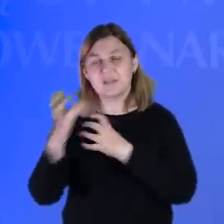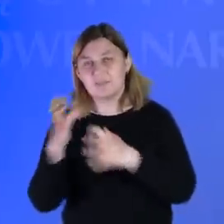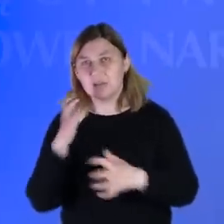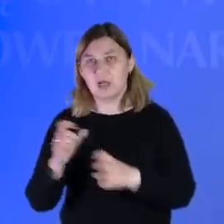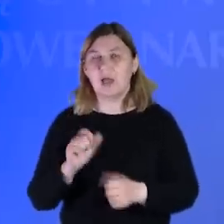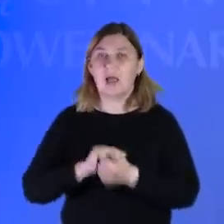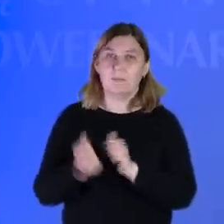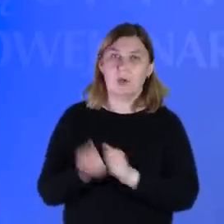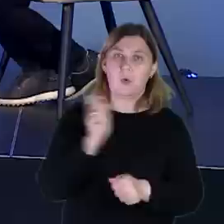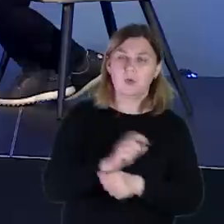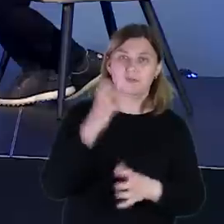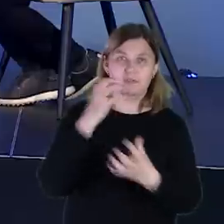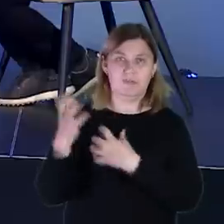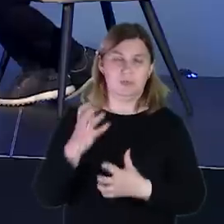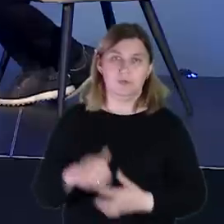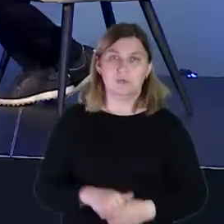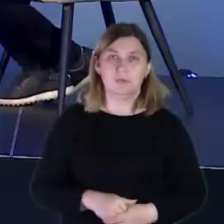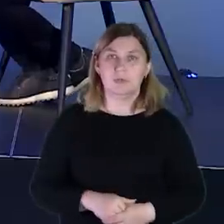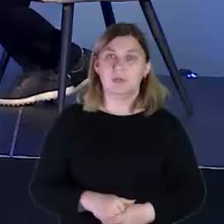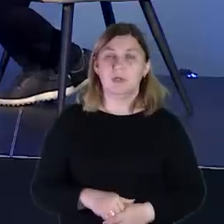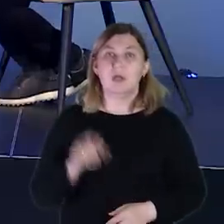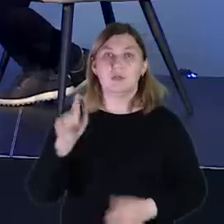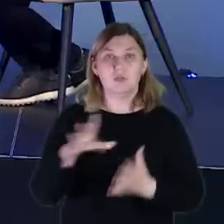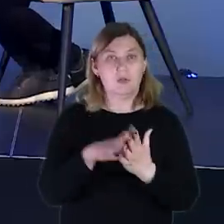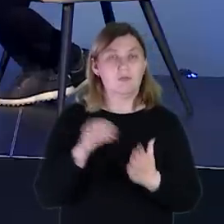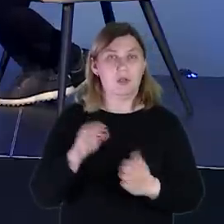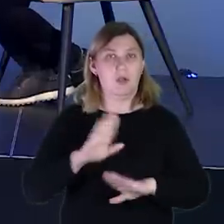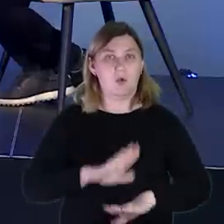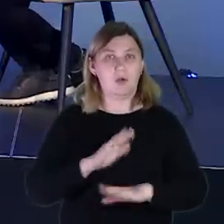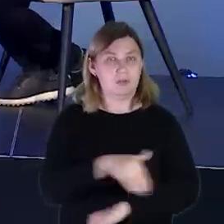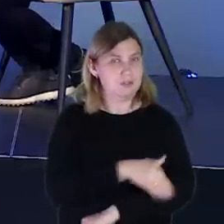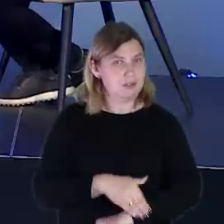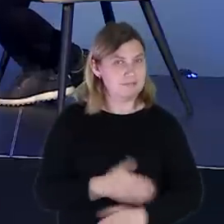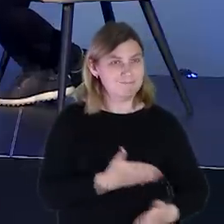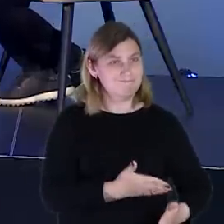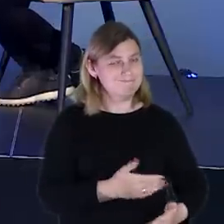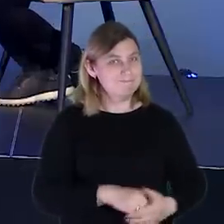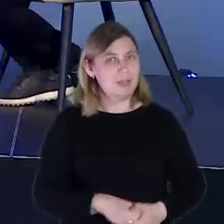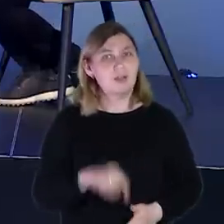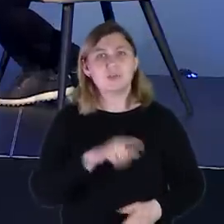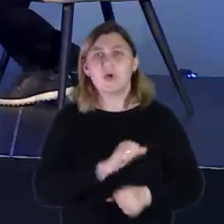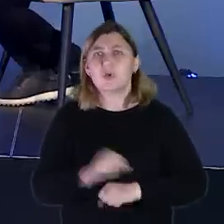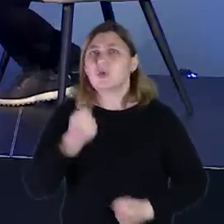lub kontrwywiadowczo? -To formacje ochrony granicy. -Słuchajcie, to jest bardzo trudne zagadnienie.